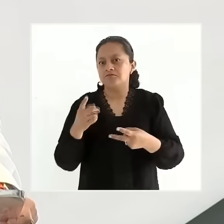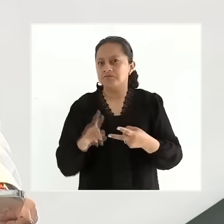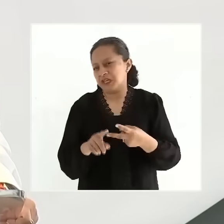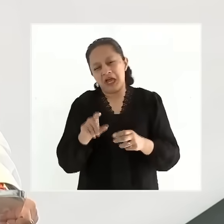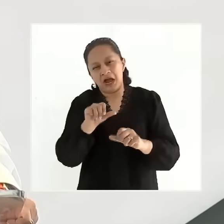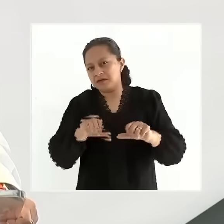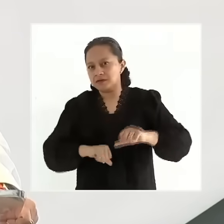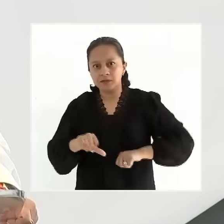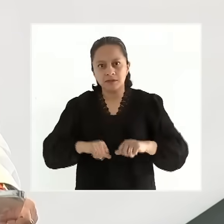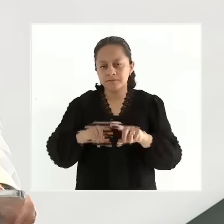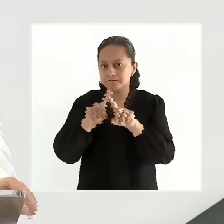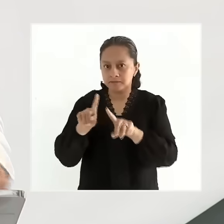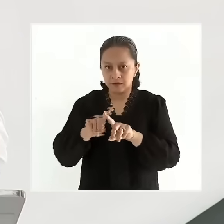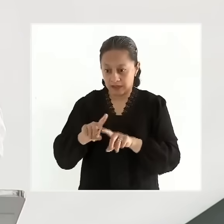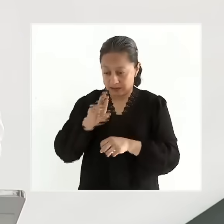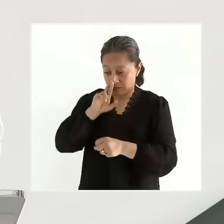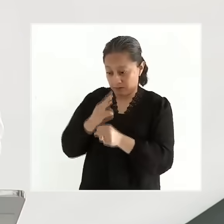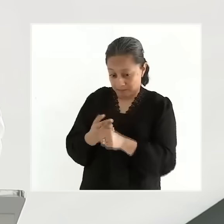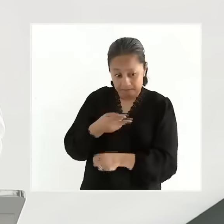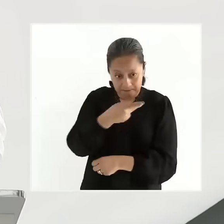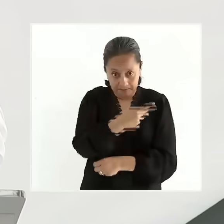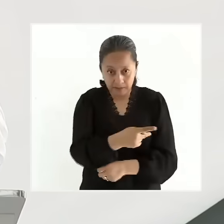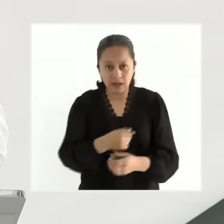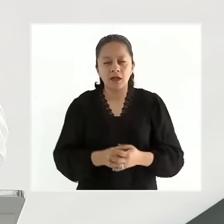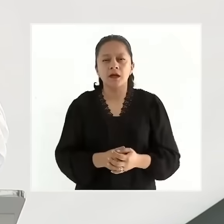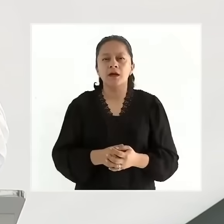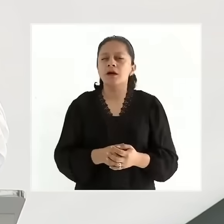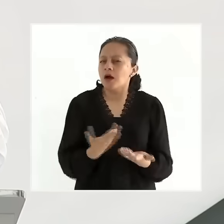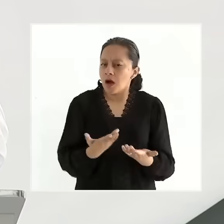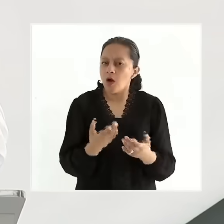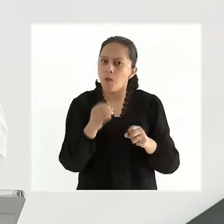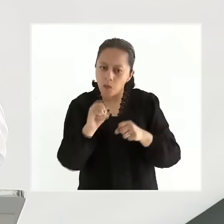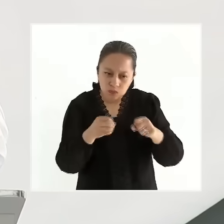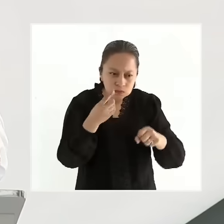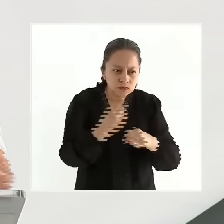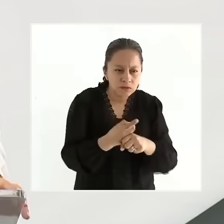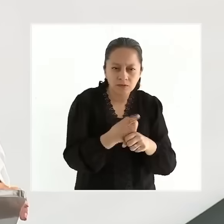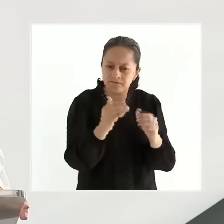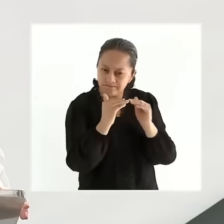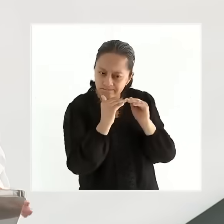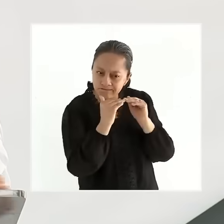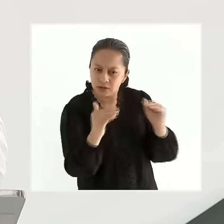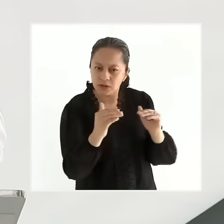servicios que tenemos a nuestro cargo. Hacerlo con eficiencia, oportunidad, capacidad y honestidad es